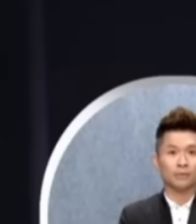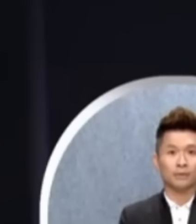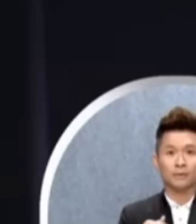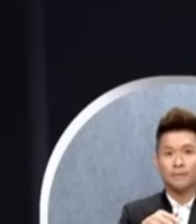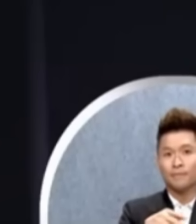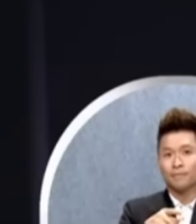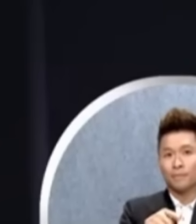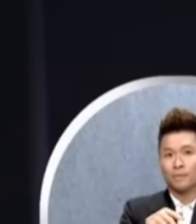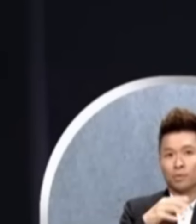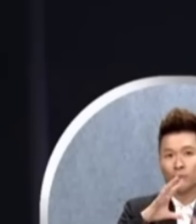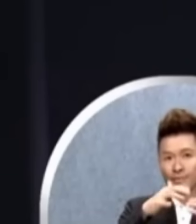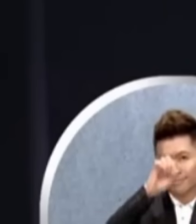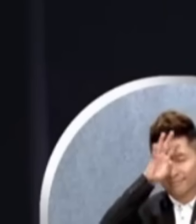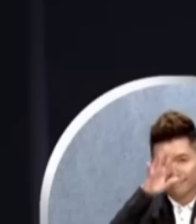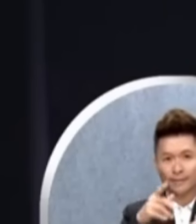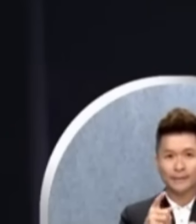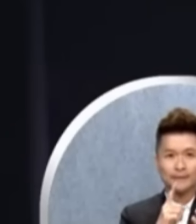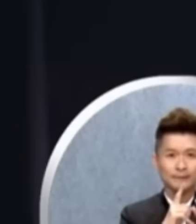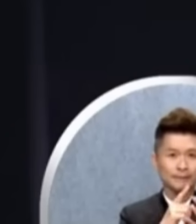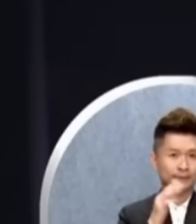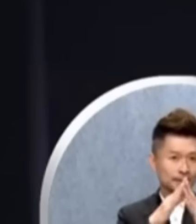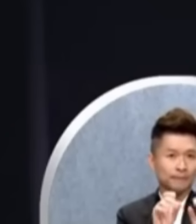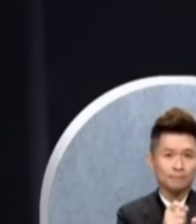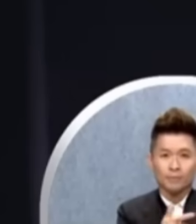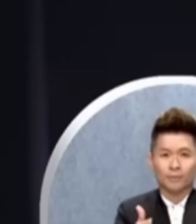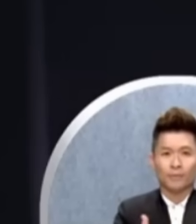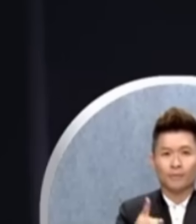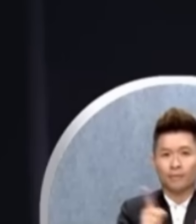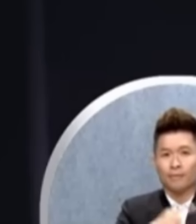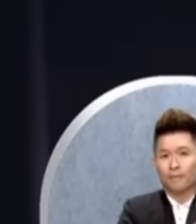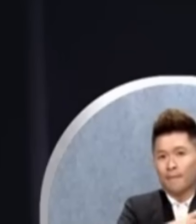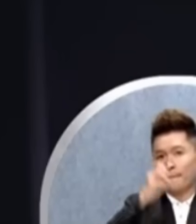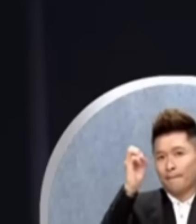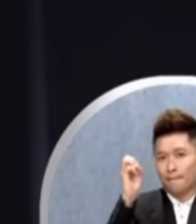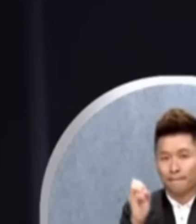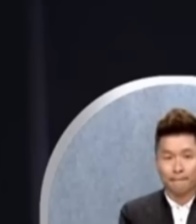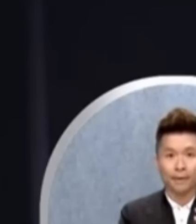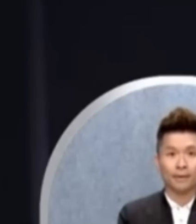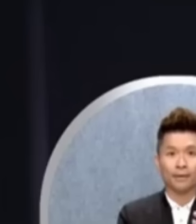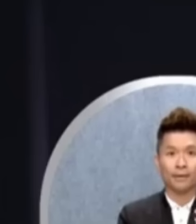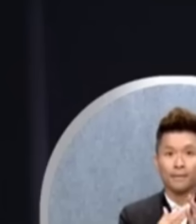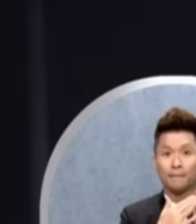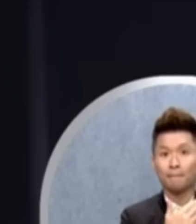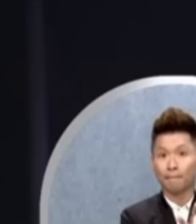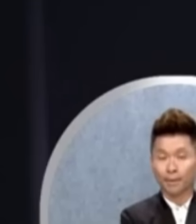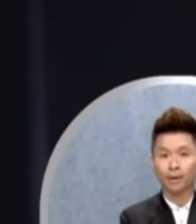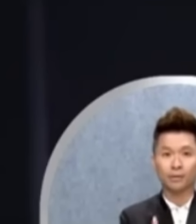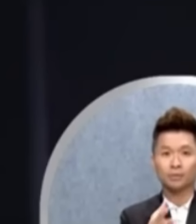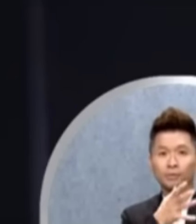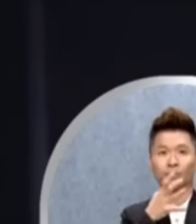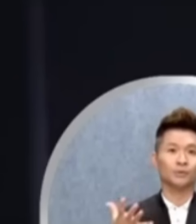整個把國民黨腳筋剁掉 國民的垮了 你就壟斷政治市場 但是